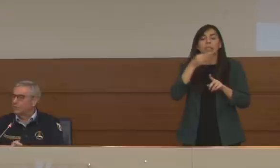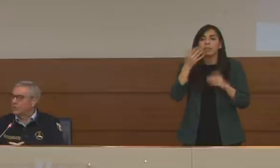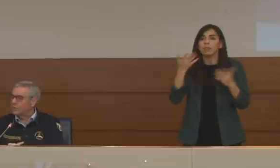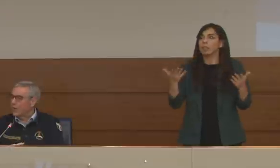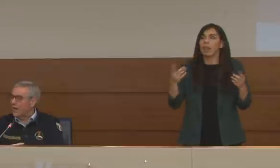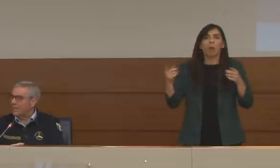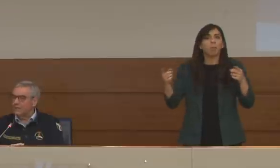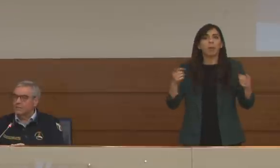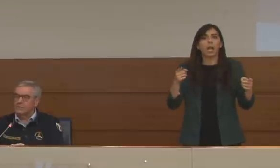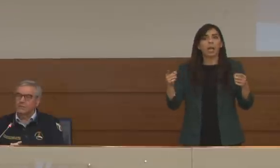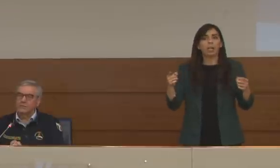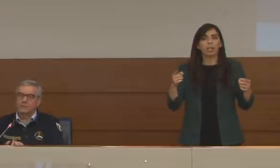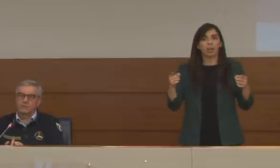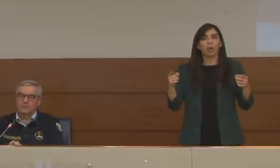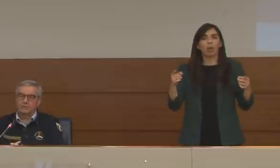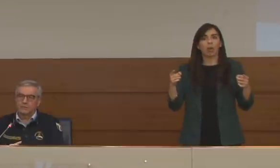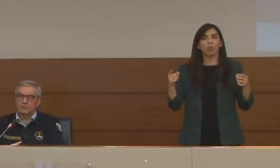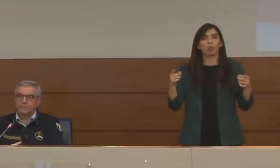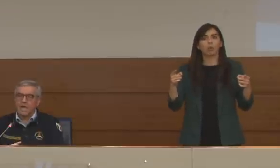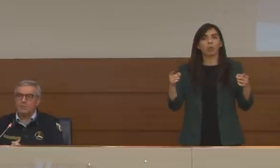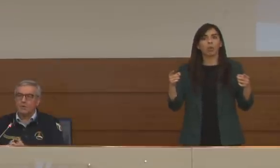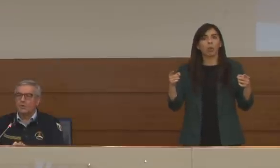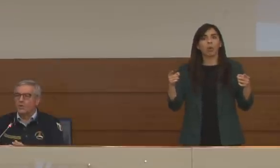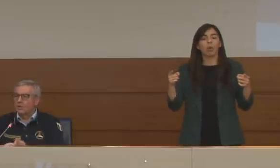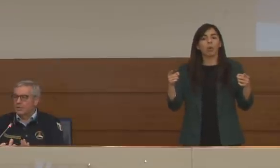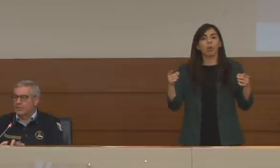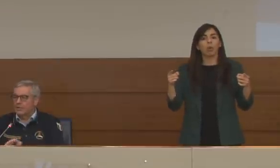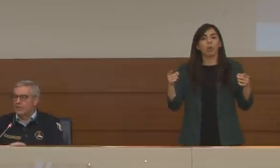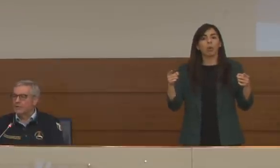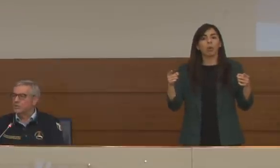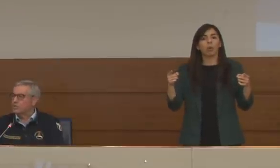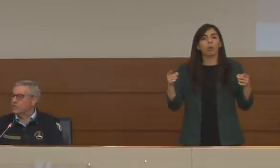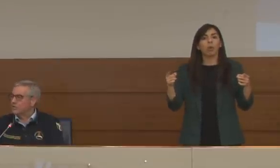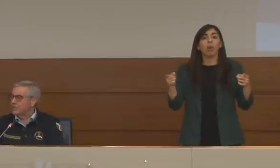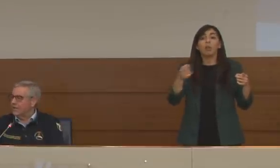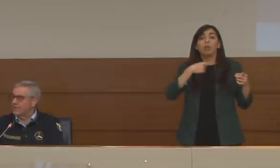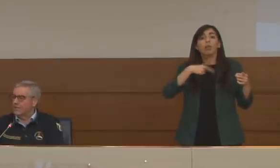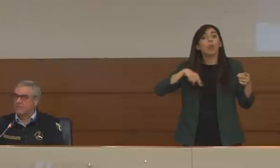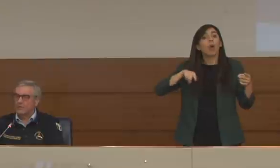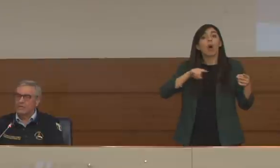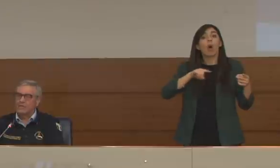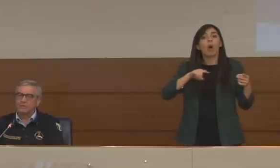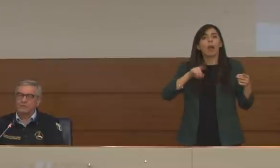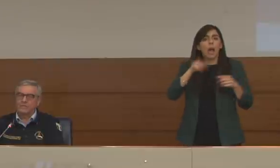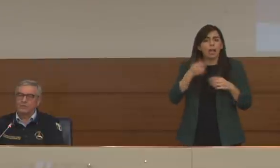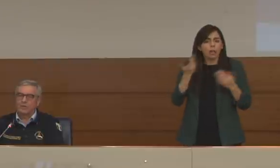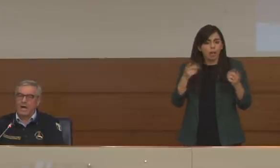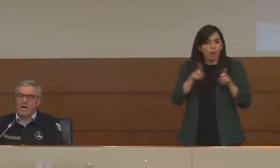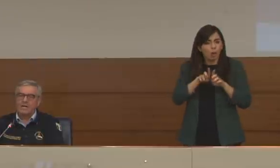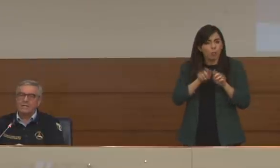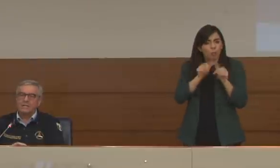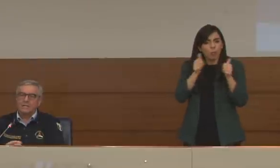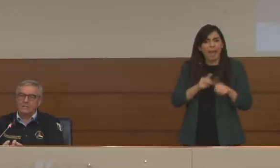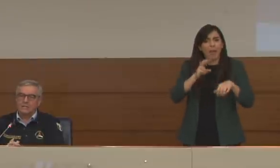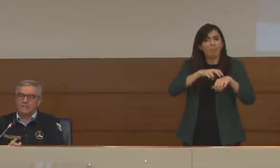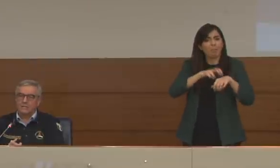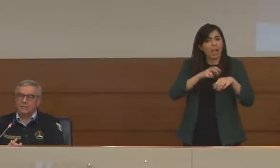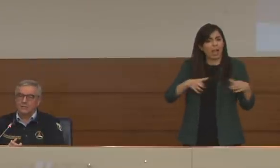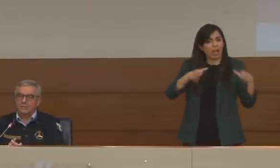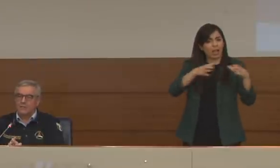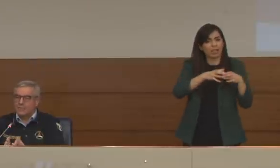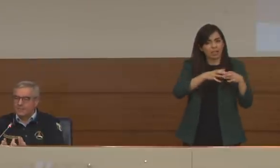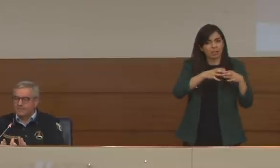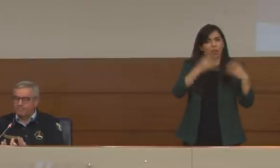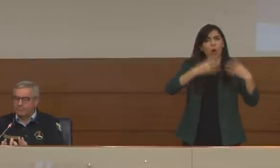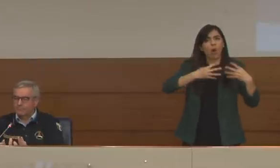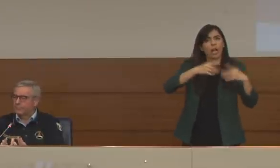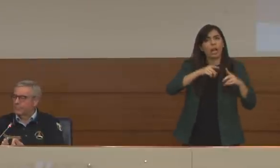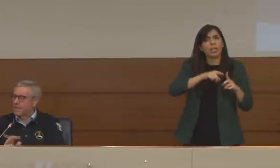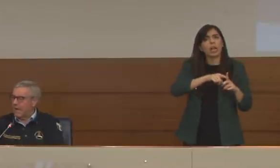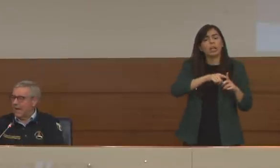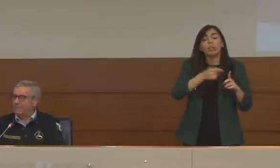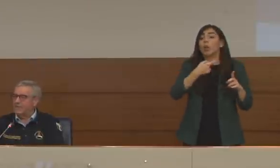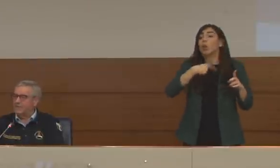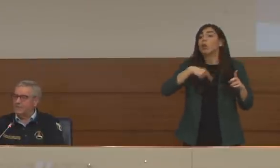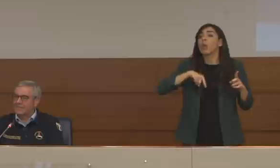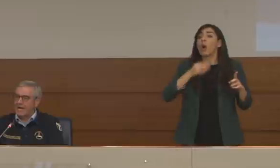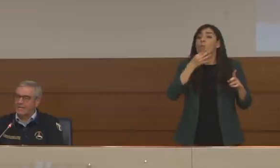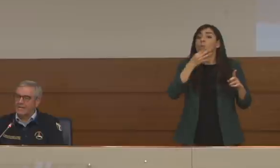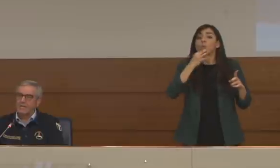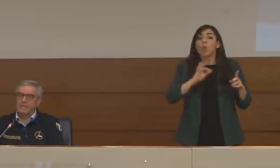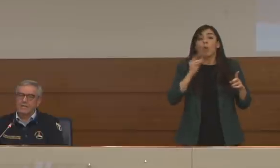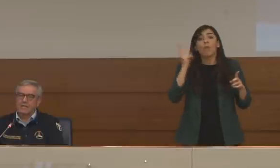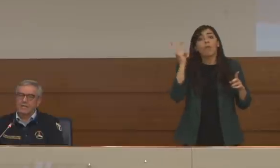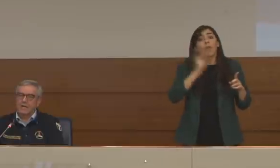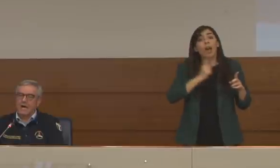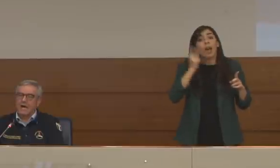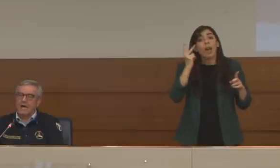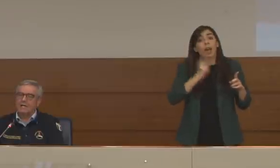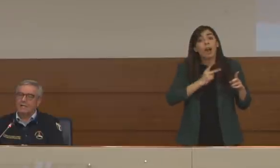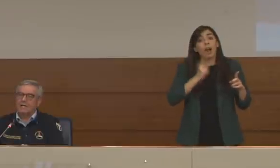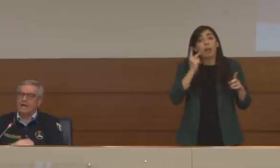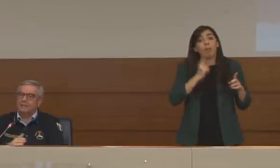nel quale non siamo riusciti anche a livello medico, credo, a verificare e a